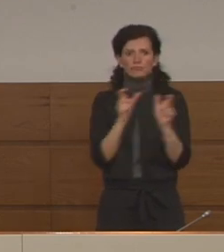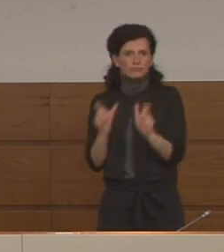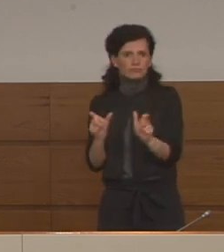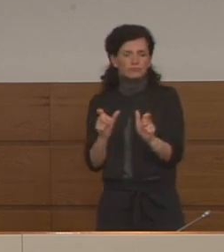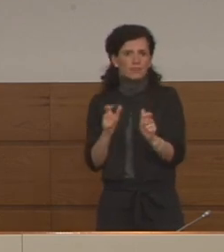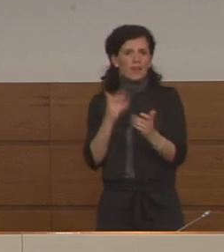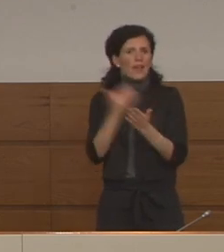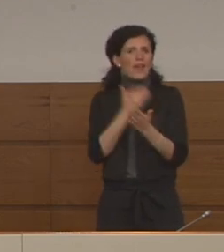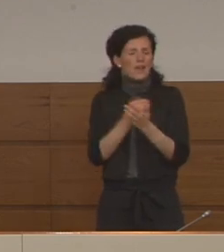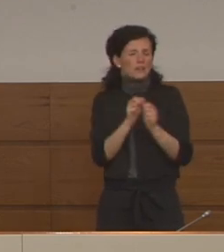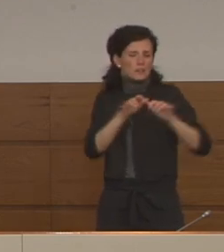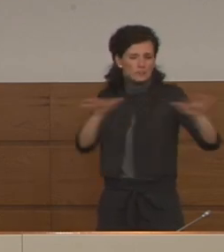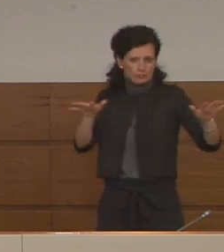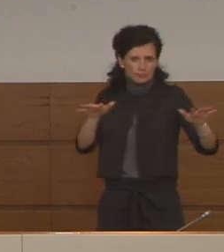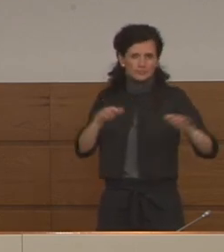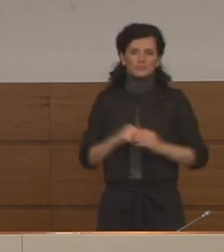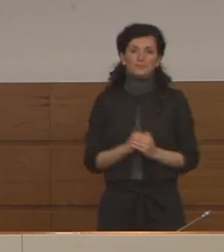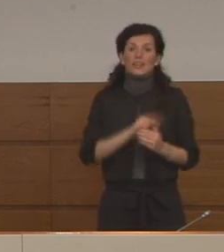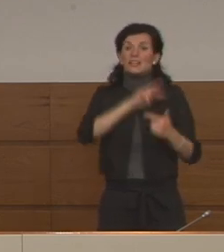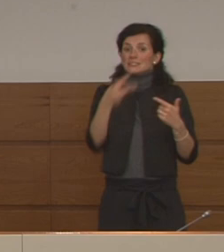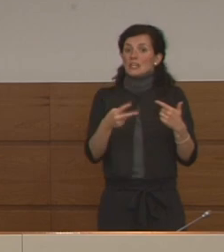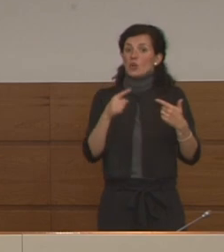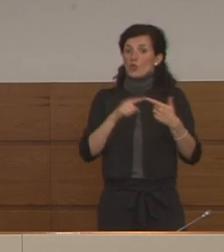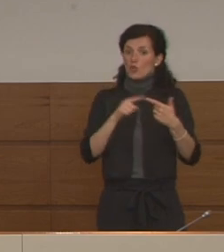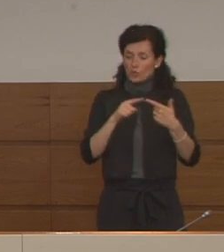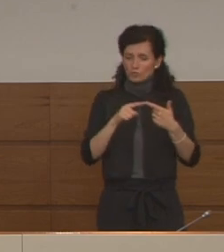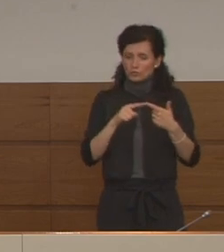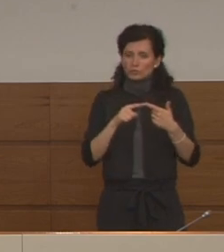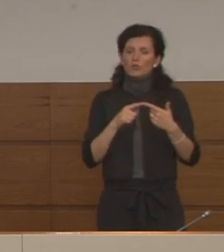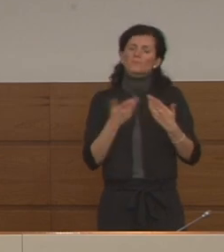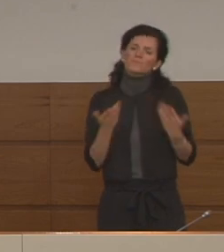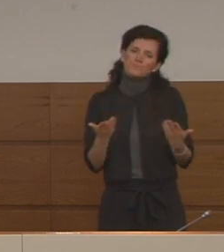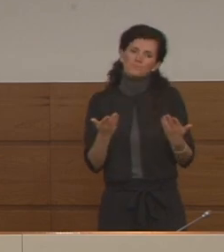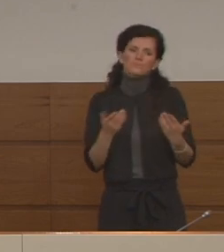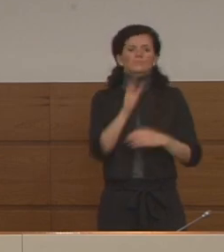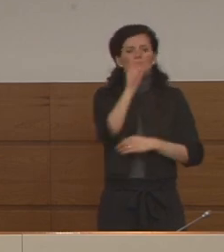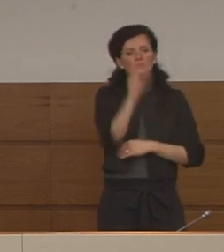poter far fronte. E la seconda cosa che stiamo parlando di pazienti che hanno